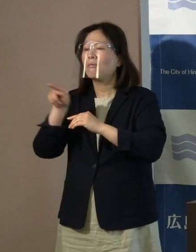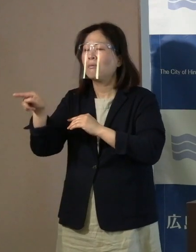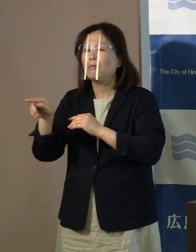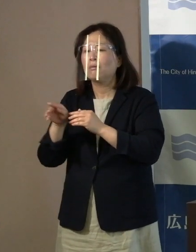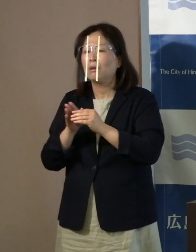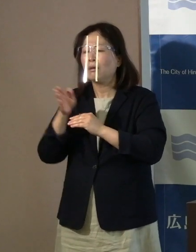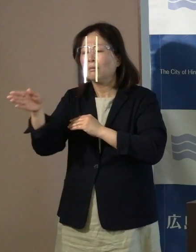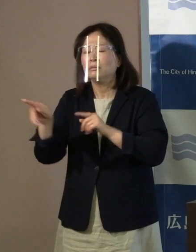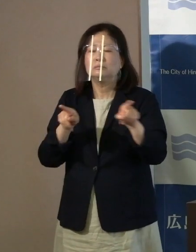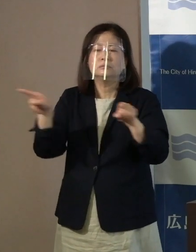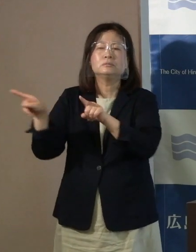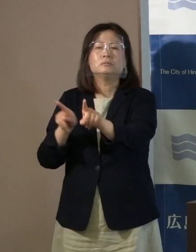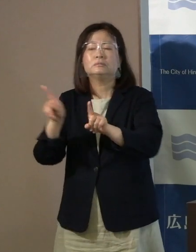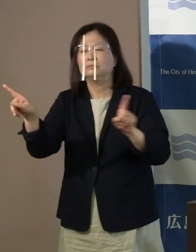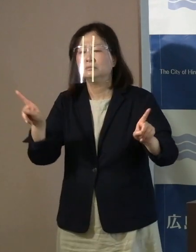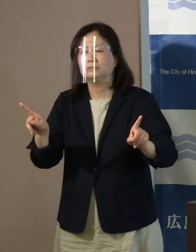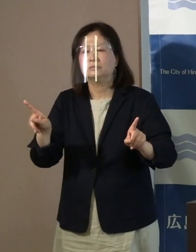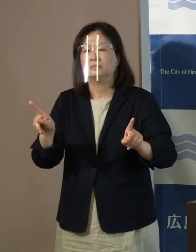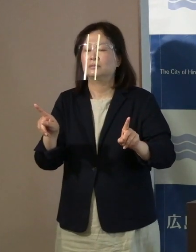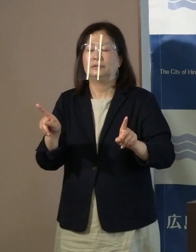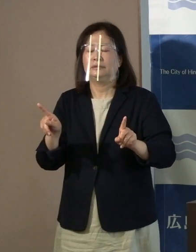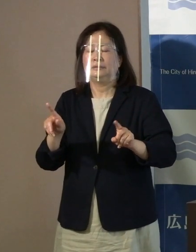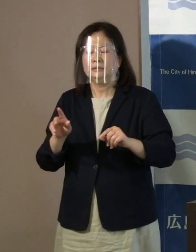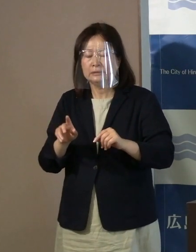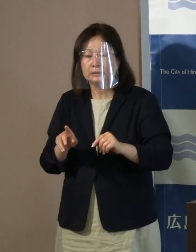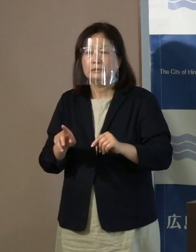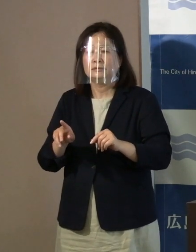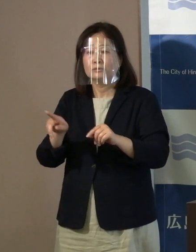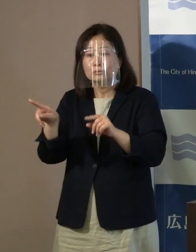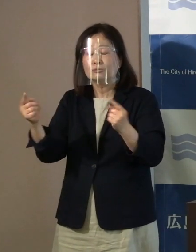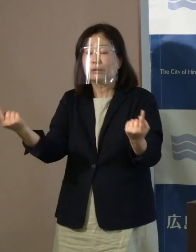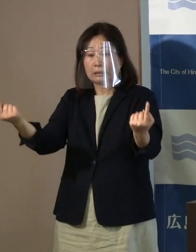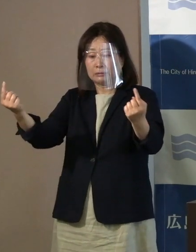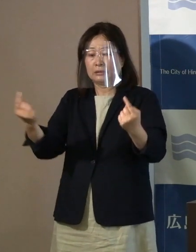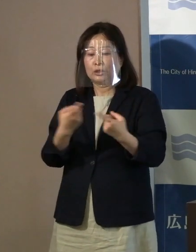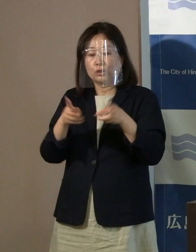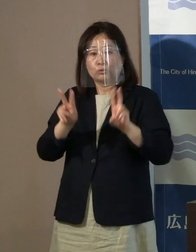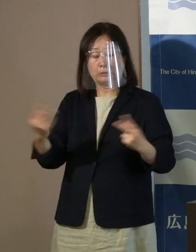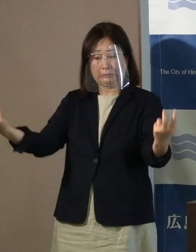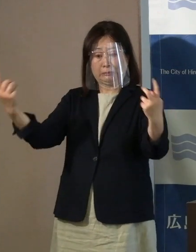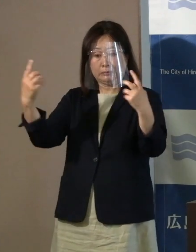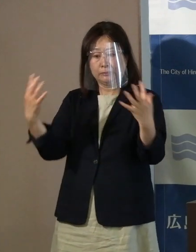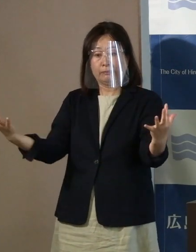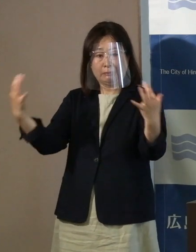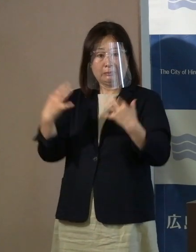そしてその方々が､また地域に戻ったときに､